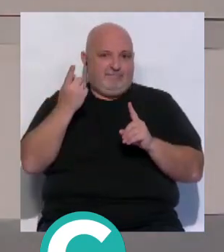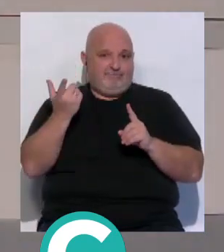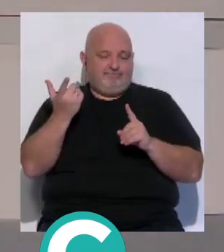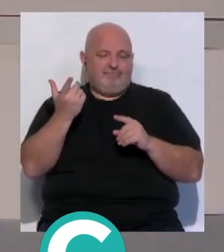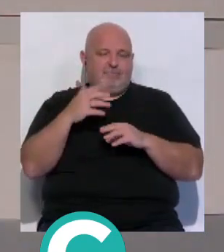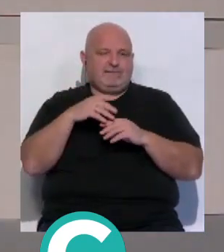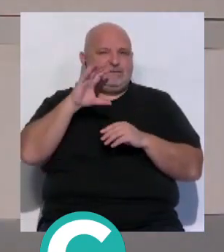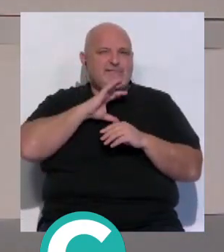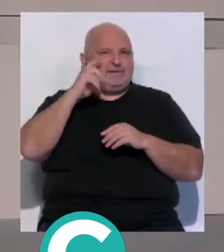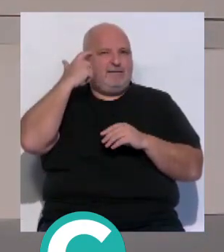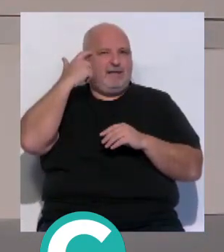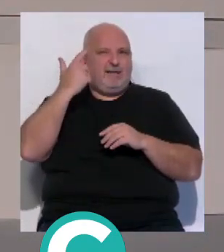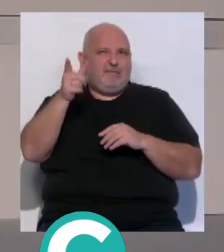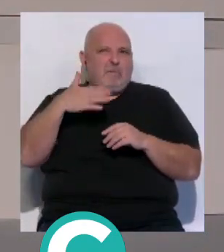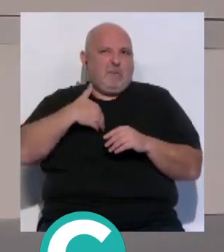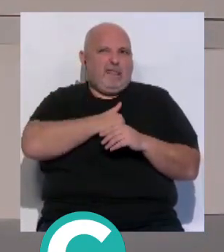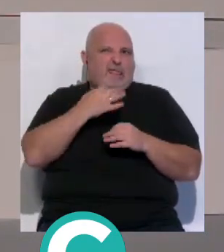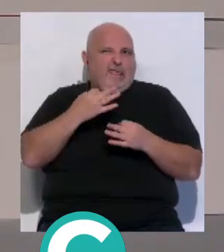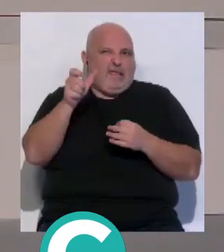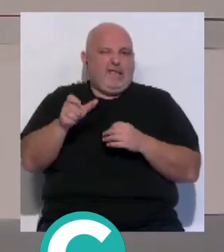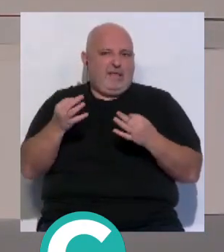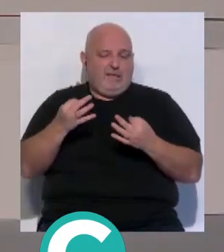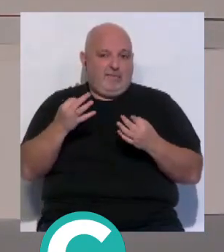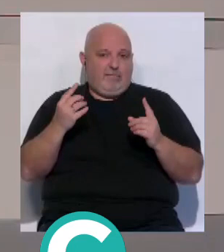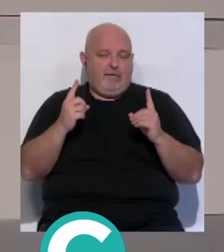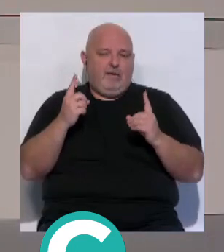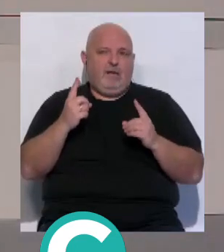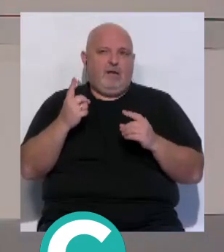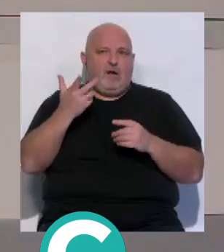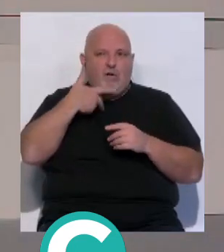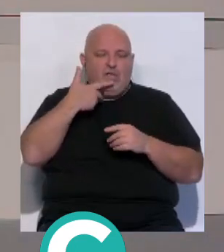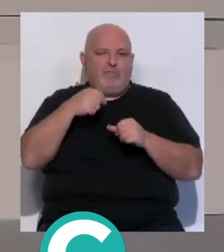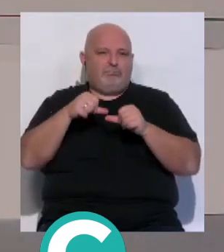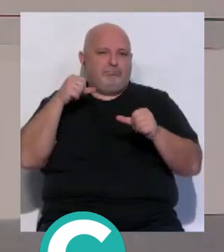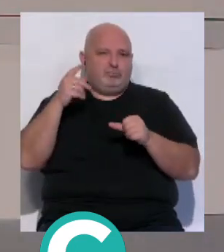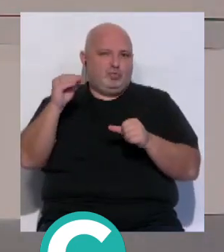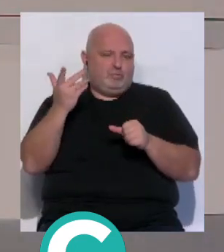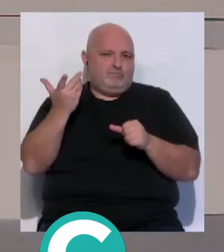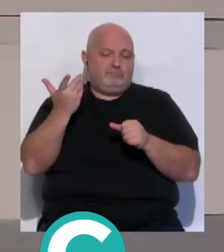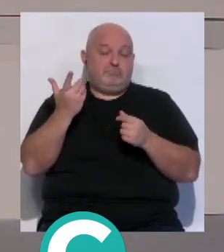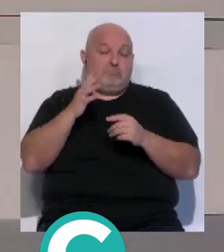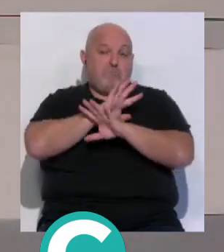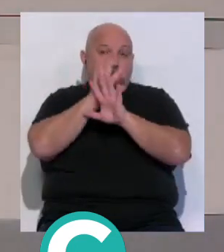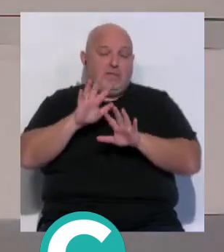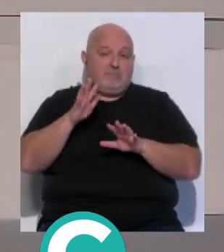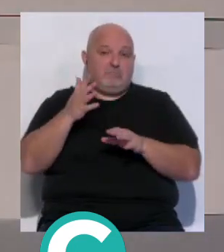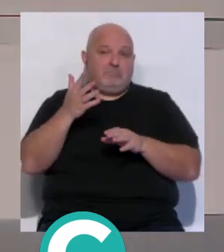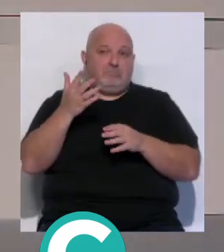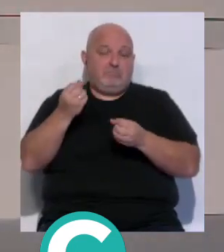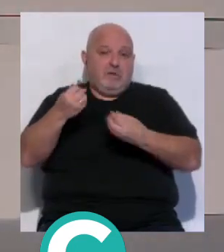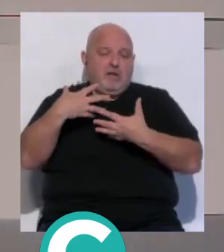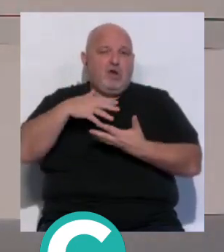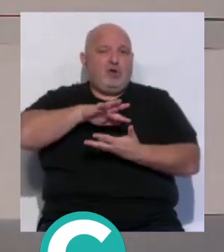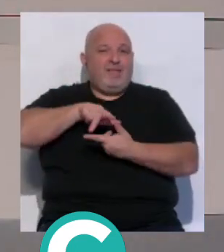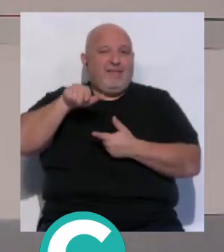nos interesaría saber que la predisposición lo que conoce pienso que según Tengo noticias es una